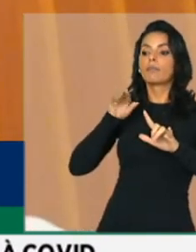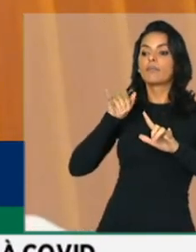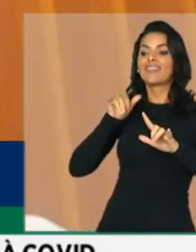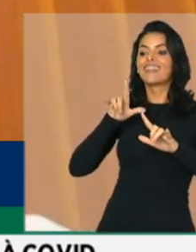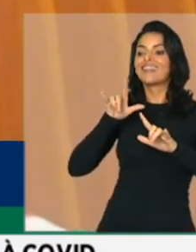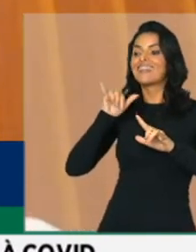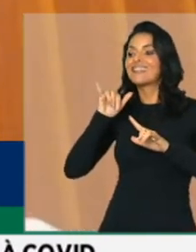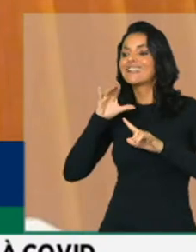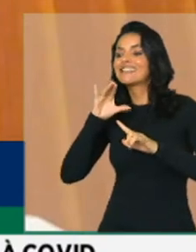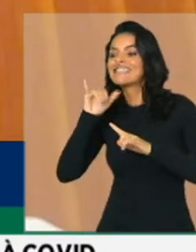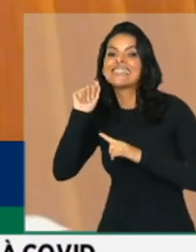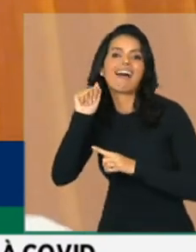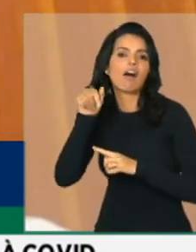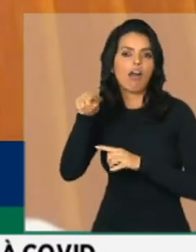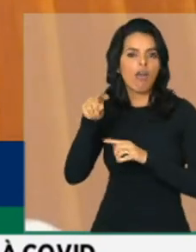ESTE GOVERNO BOLSONARO... É HOJE CONSIDERADO UM PAR IA